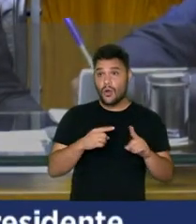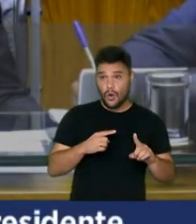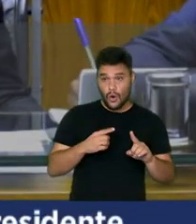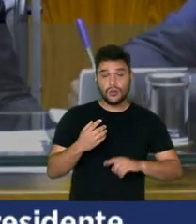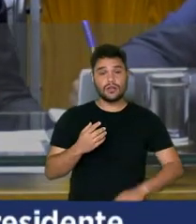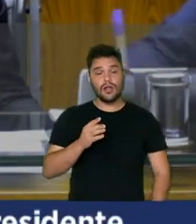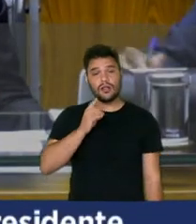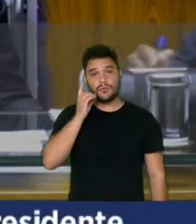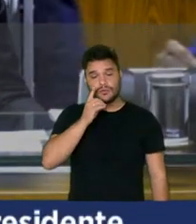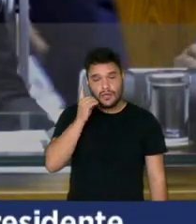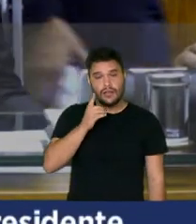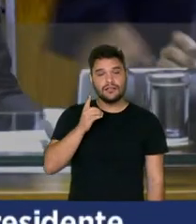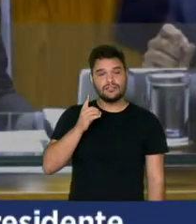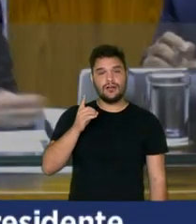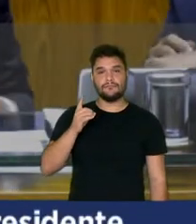OBRIGADO, PRESIDENTE. -- [PRESIDENTE]: PARA